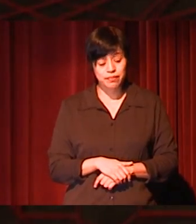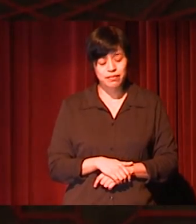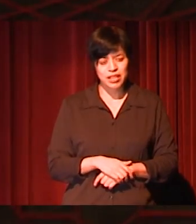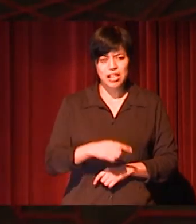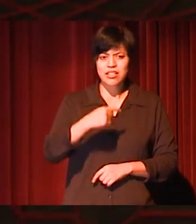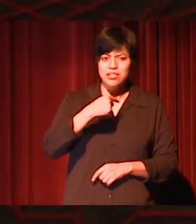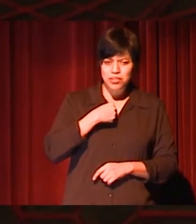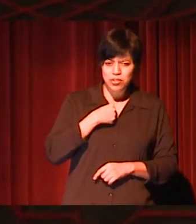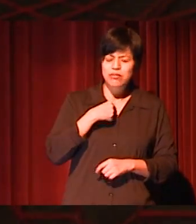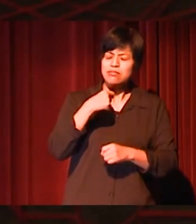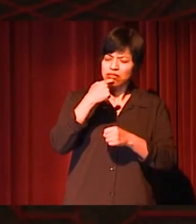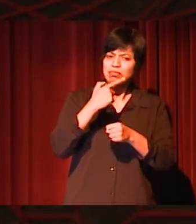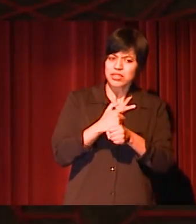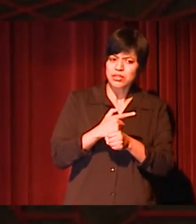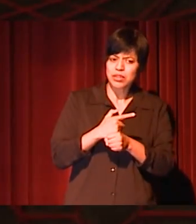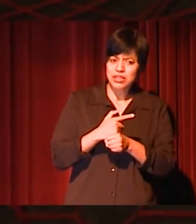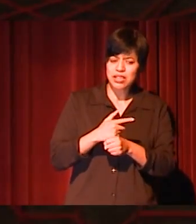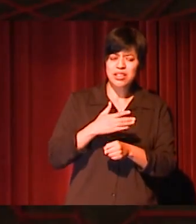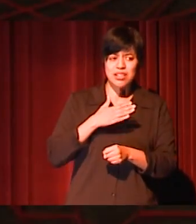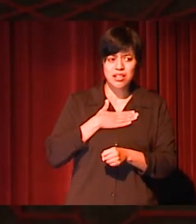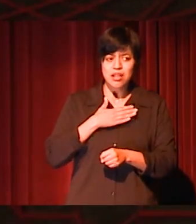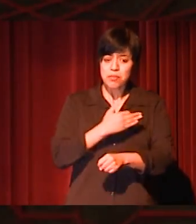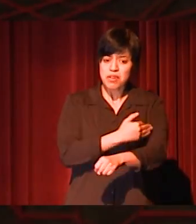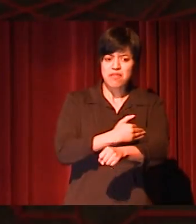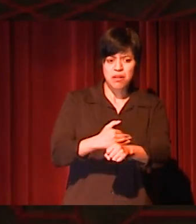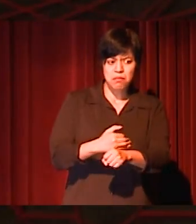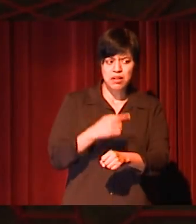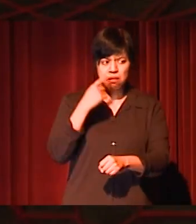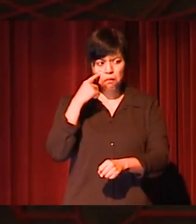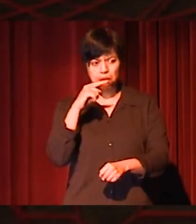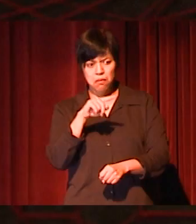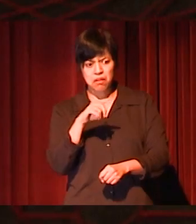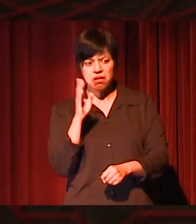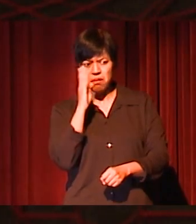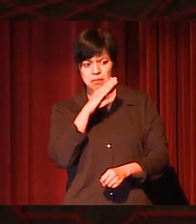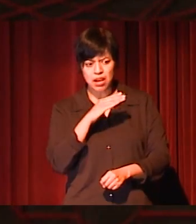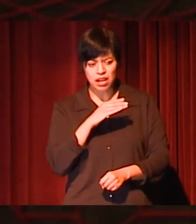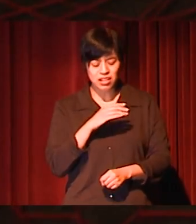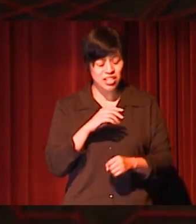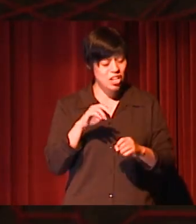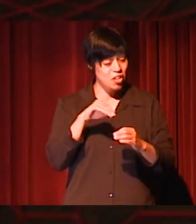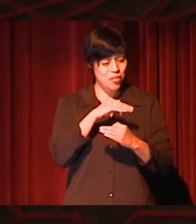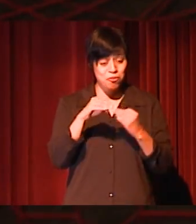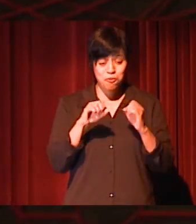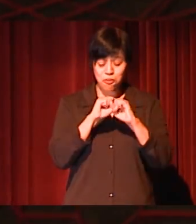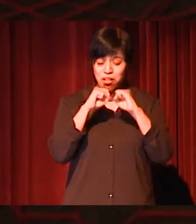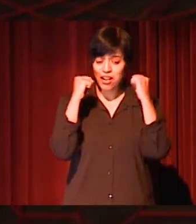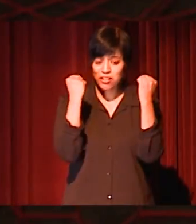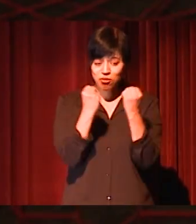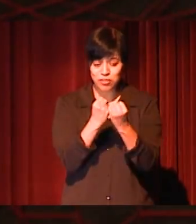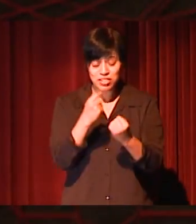Y me di cuenta, de que no solo mi familia me veía así, la sociedad en general, tiene tres estereotipos bien arraigados